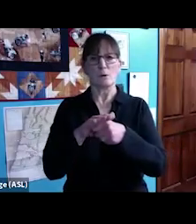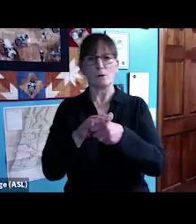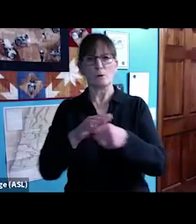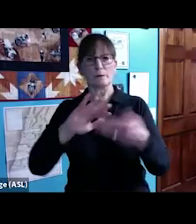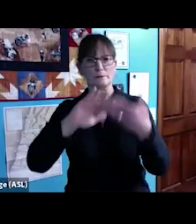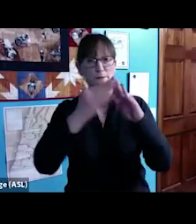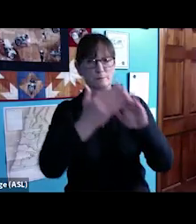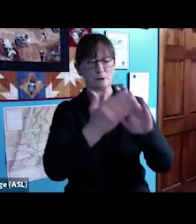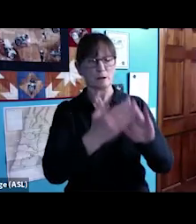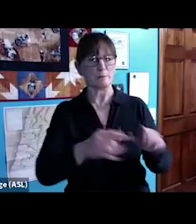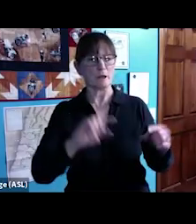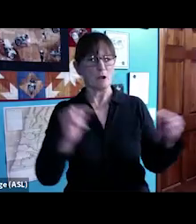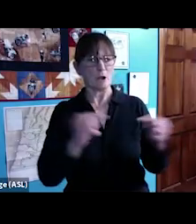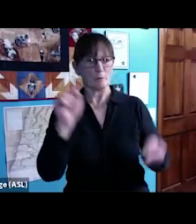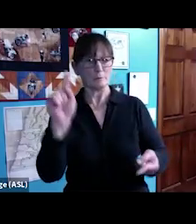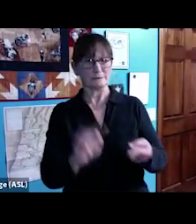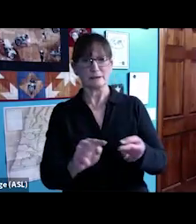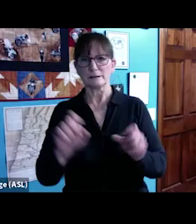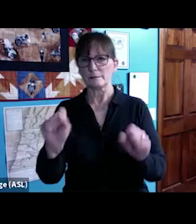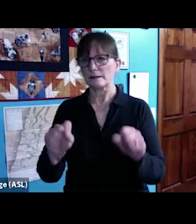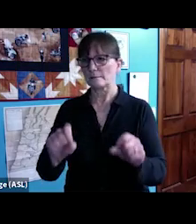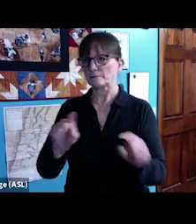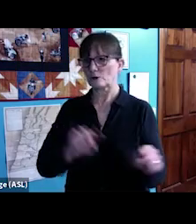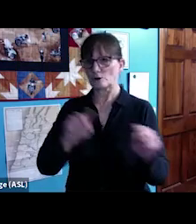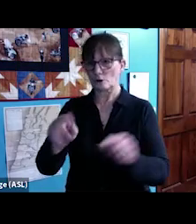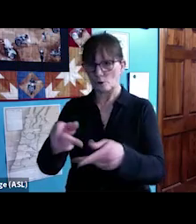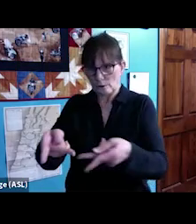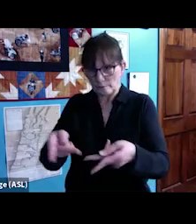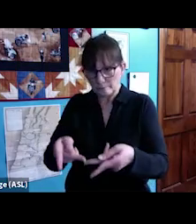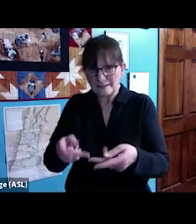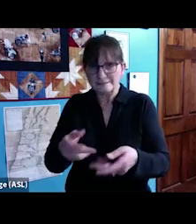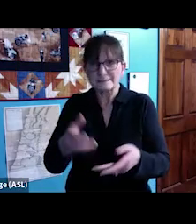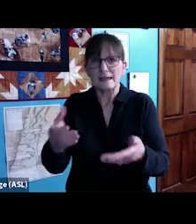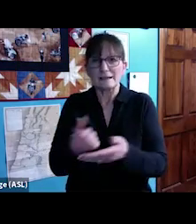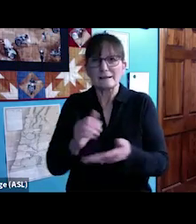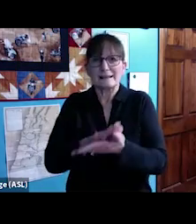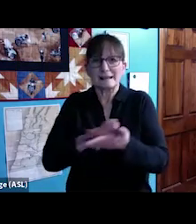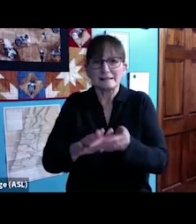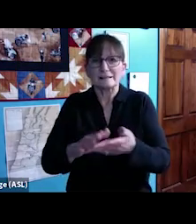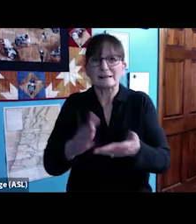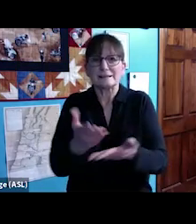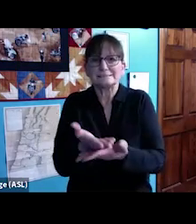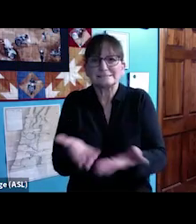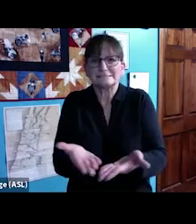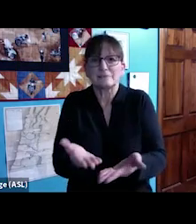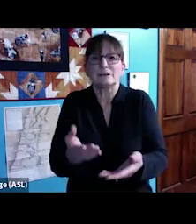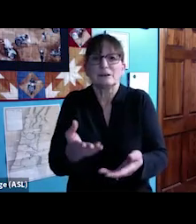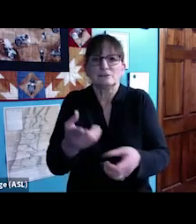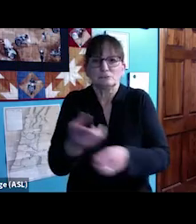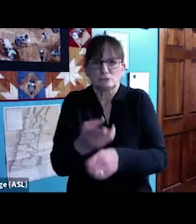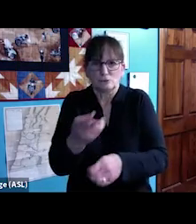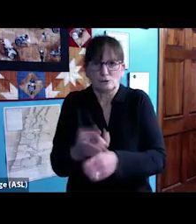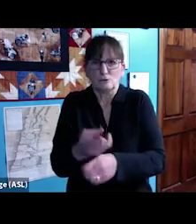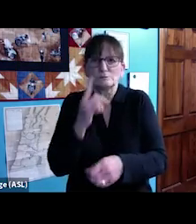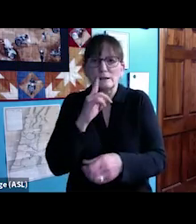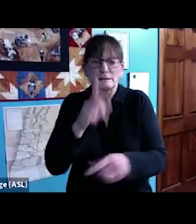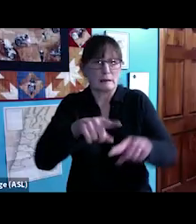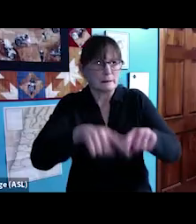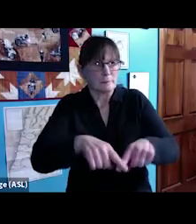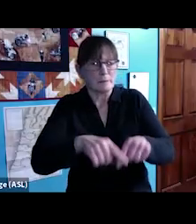A veces no puedo encontrar al cliente por un tiempo y retomo más tarde cuando estén listos para retomar.